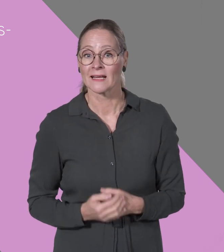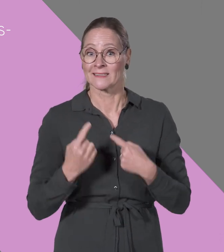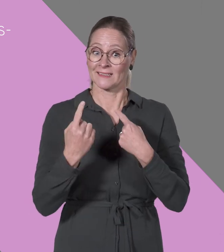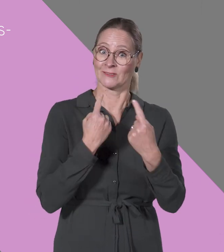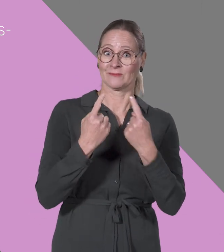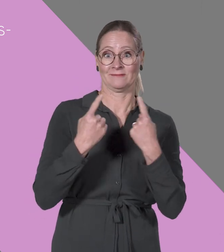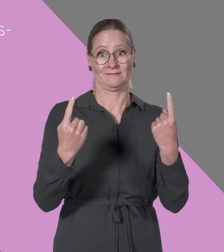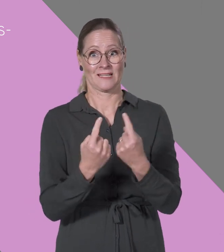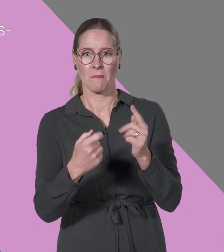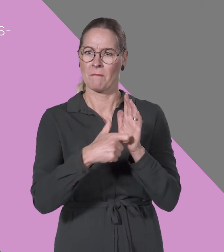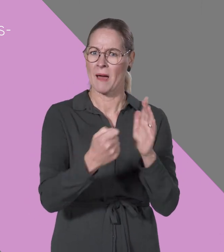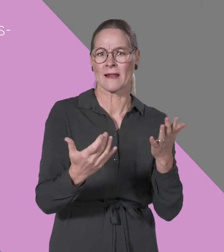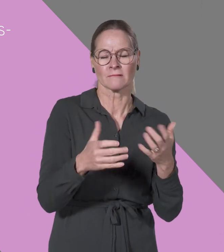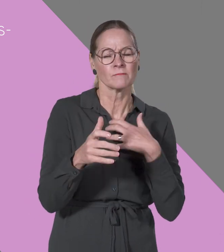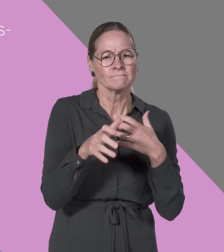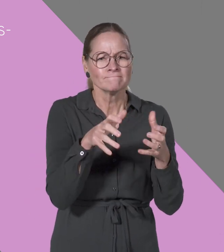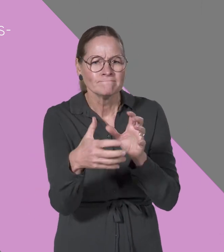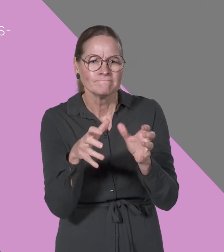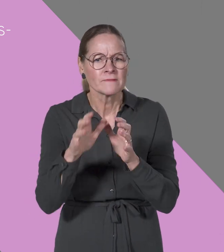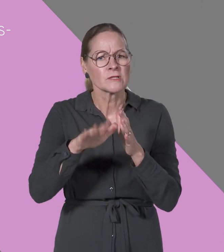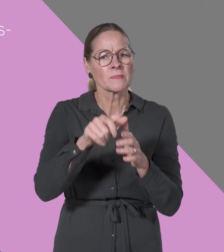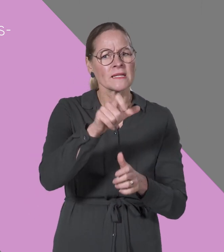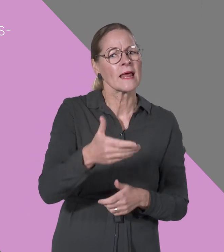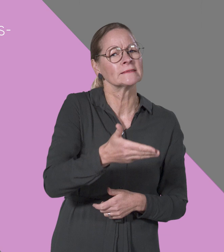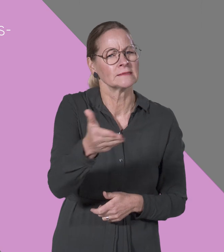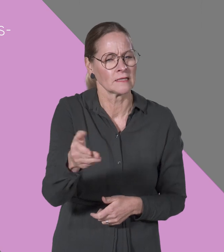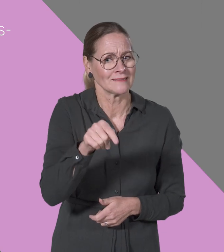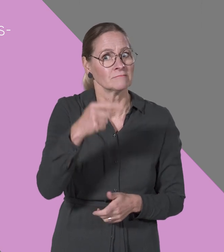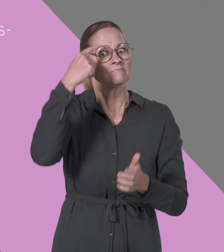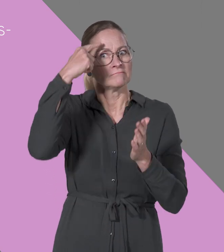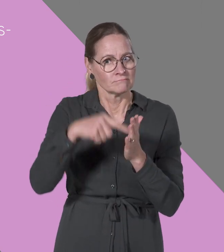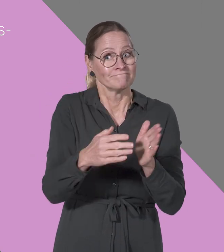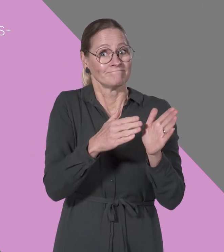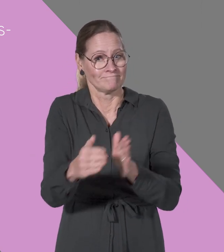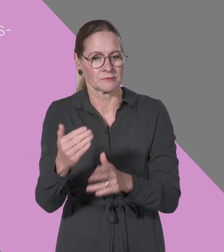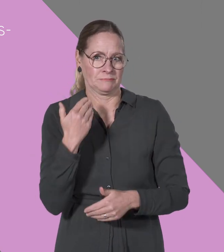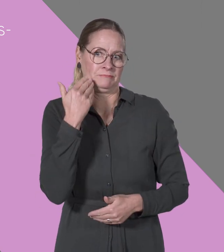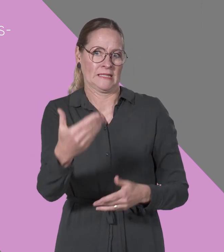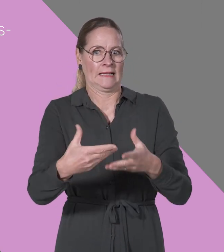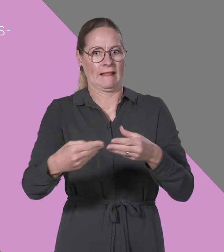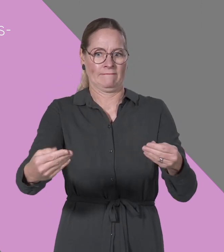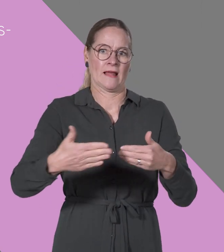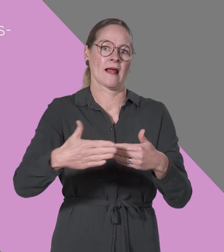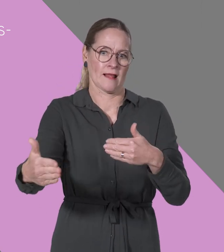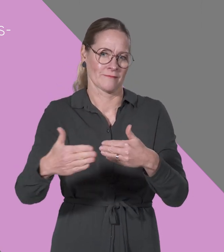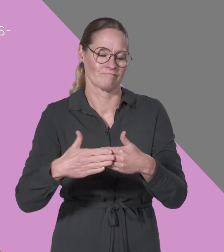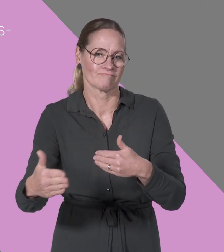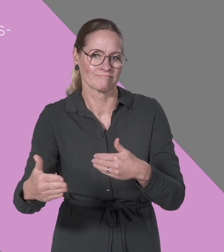Keskustelutilaisuus viittomakielisille soveltuvasta mallista - on tarkoitus järjestää tulevan kevään aikana.